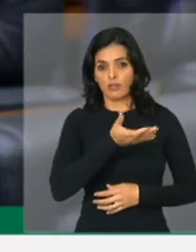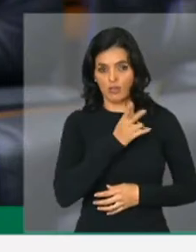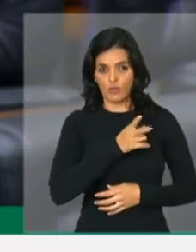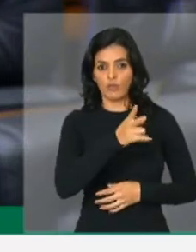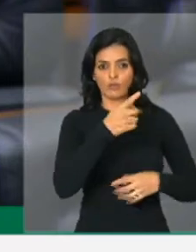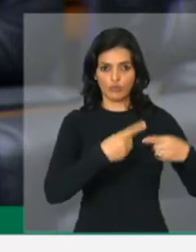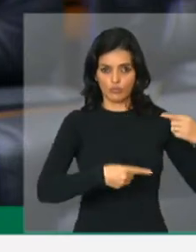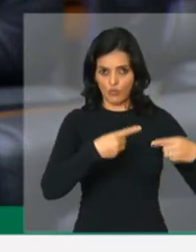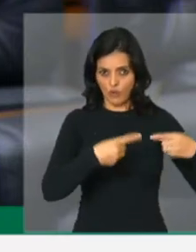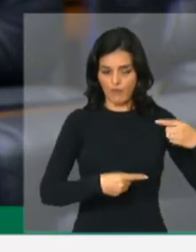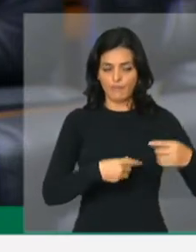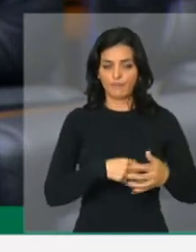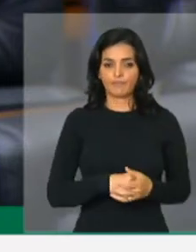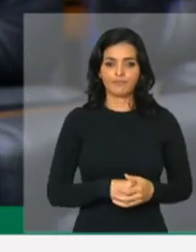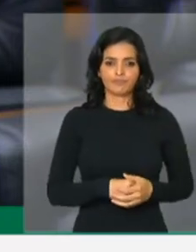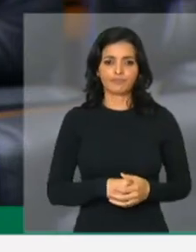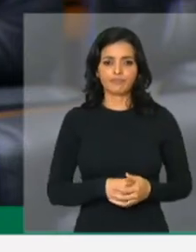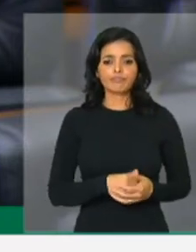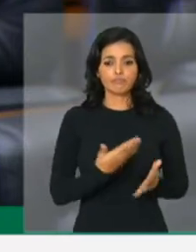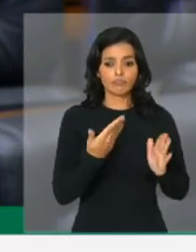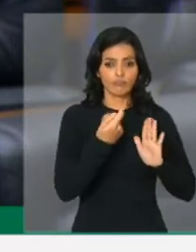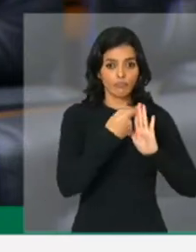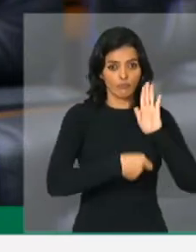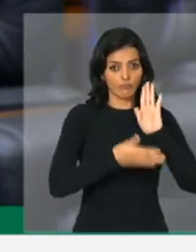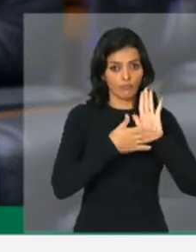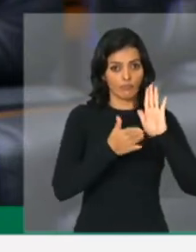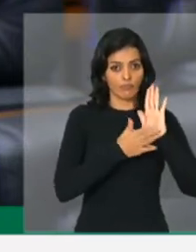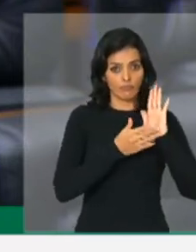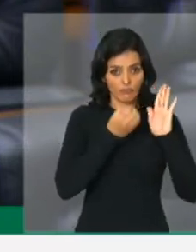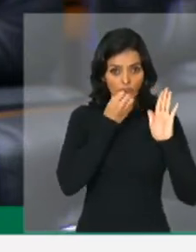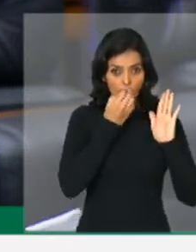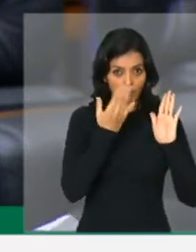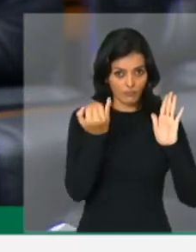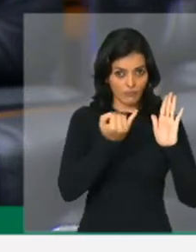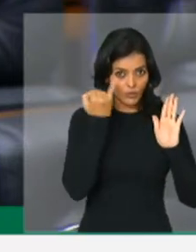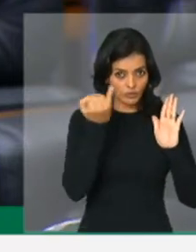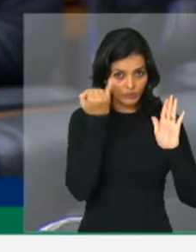DE QUITAÇÃO E RENEGOCIAÇÃO DÍVIDAS ESPECIALMENTE PRA PEQUENAS E MÉDIAS EMPRESAS